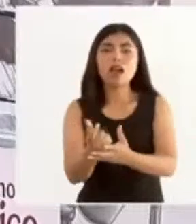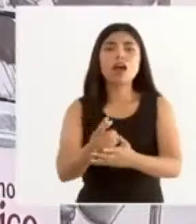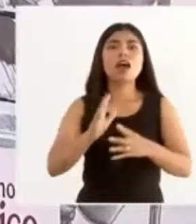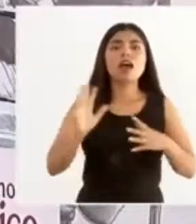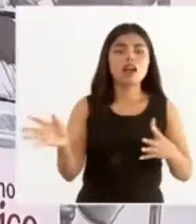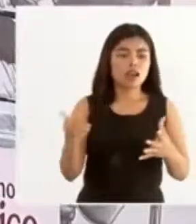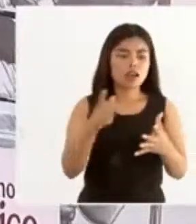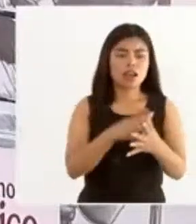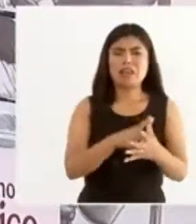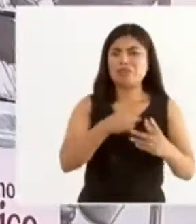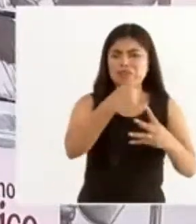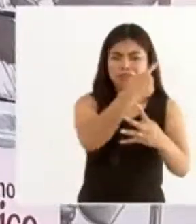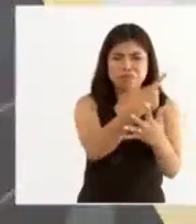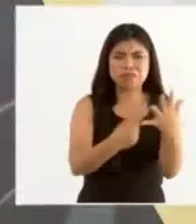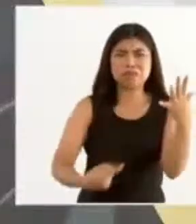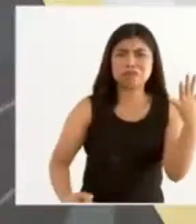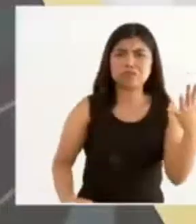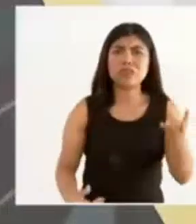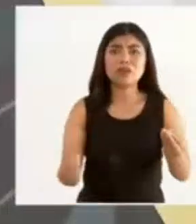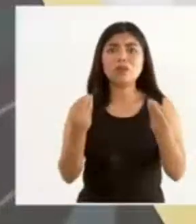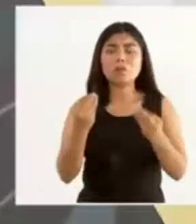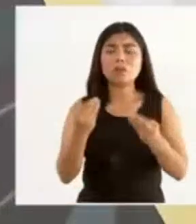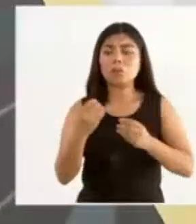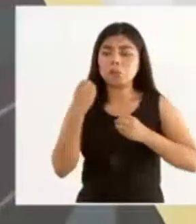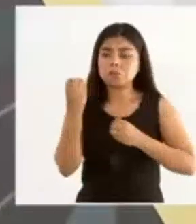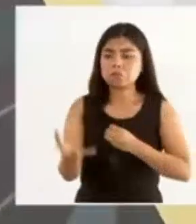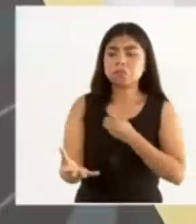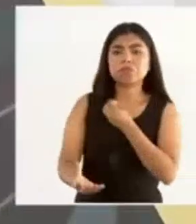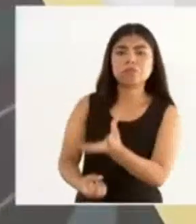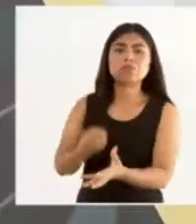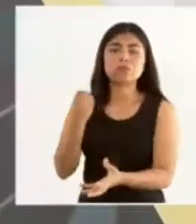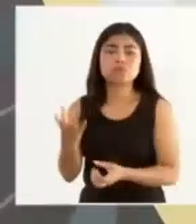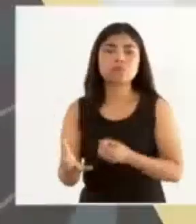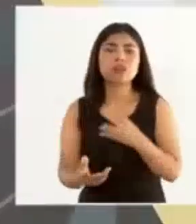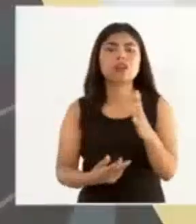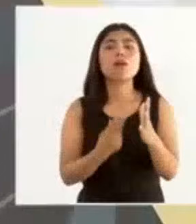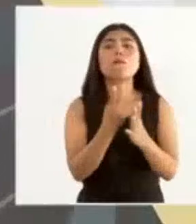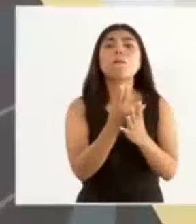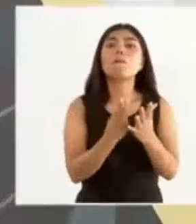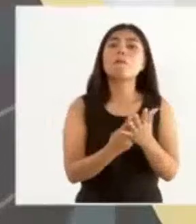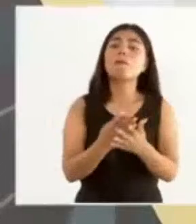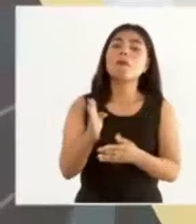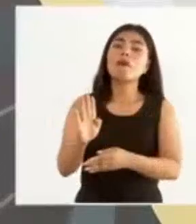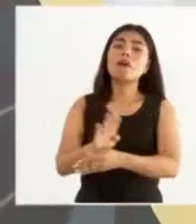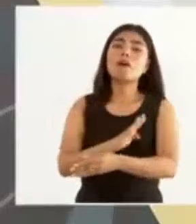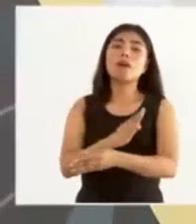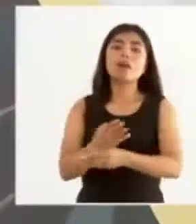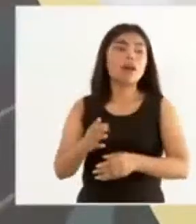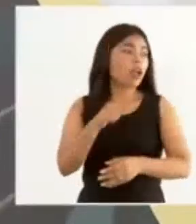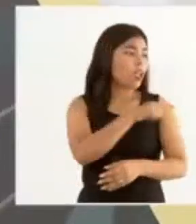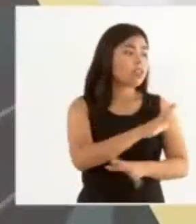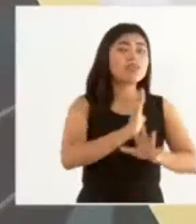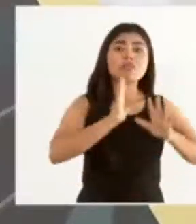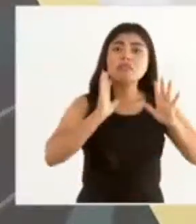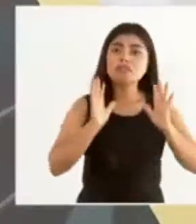del pueblo de México. Así todos los programas de bienestar hoy están escritos en la Constitución.